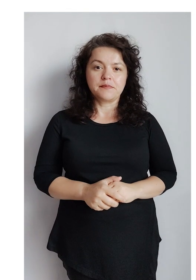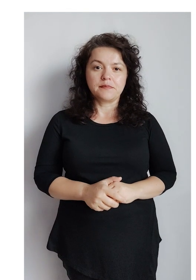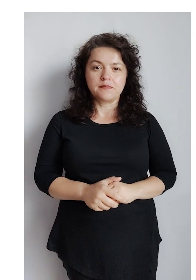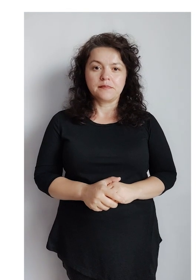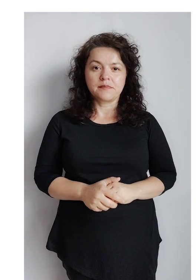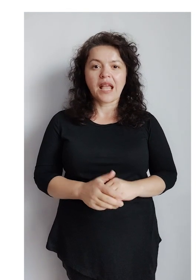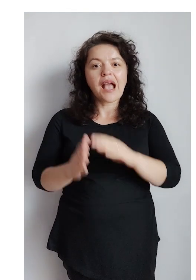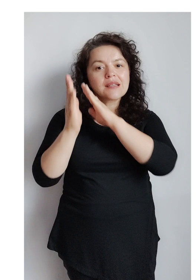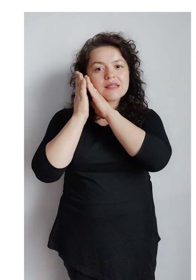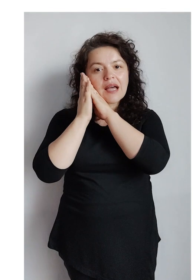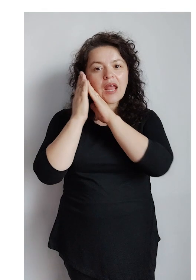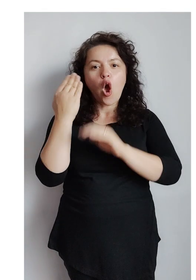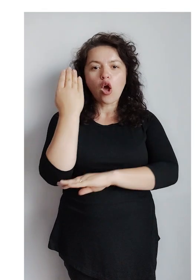Cazare, hoteluri